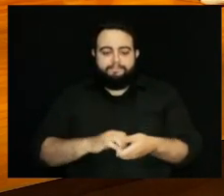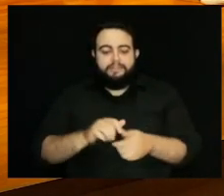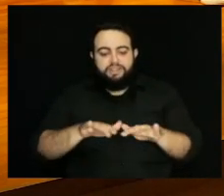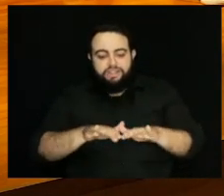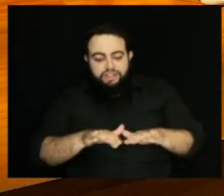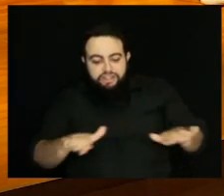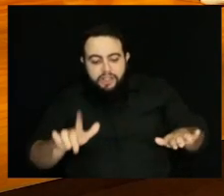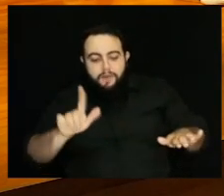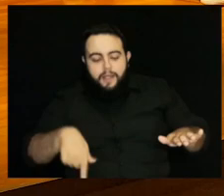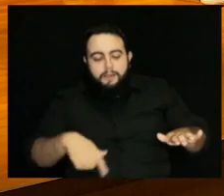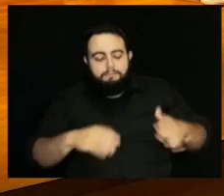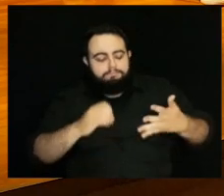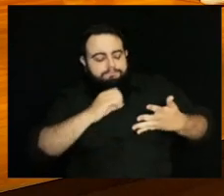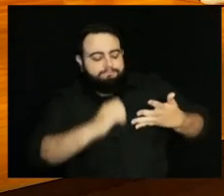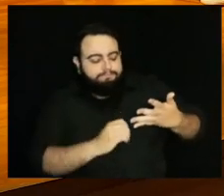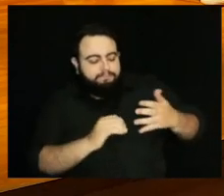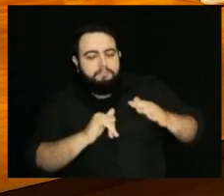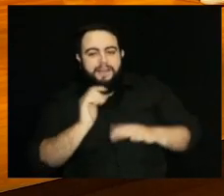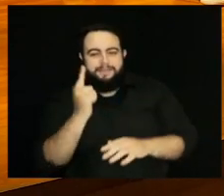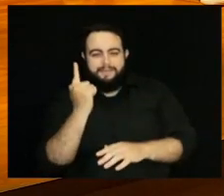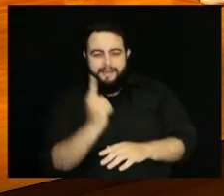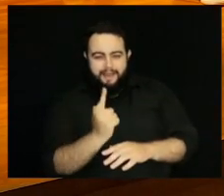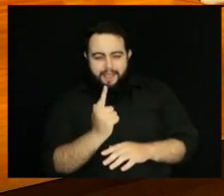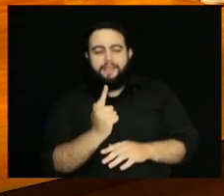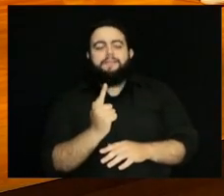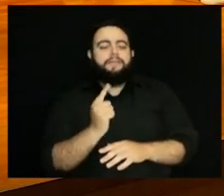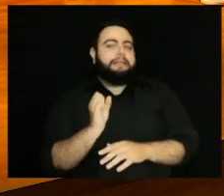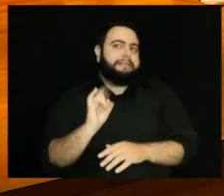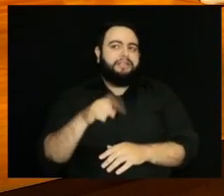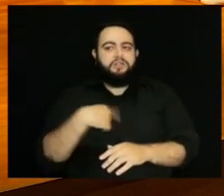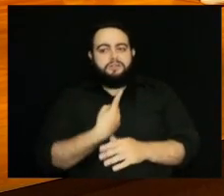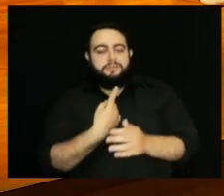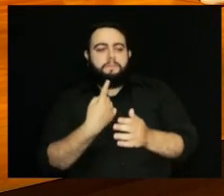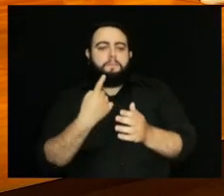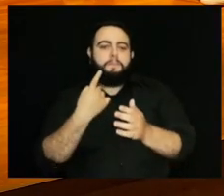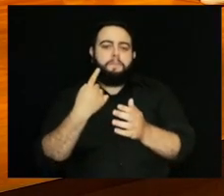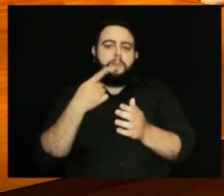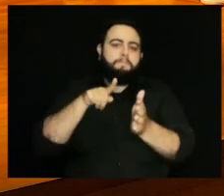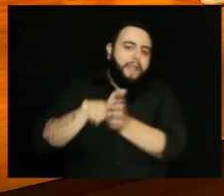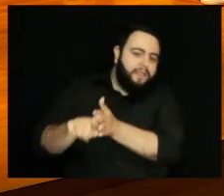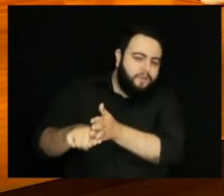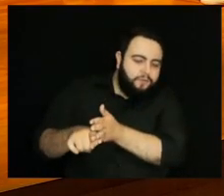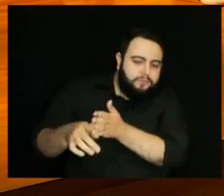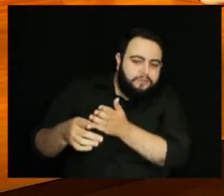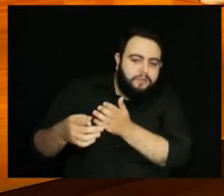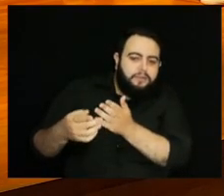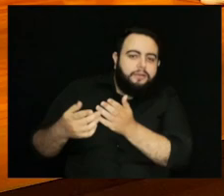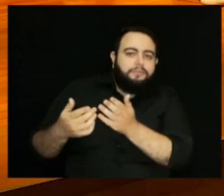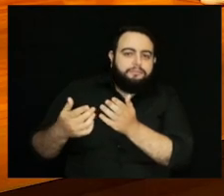mais grave, ou quando ele faz uma pergunta. Quando a gente faz uma pergunta, a melodia sobe né se eu te